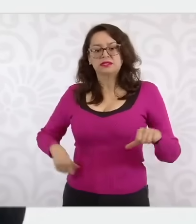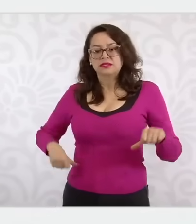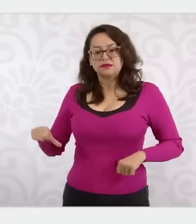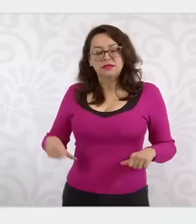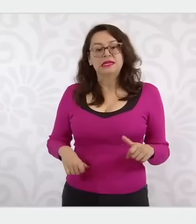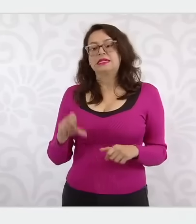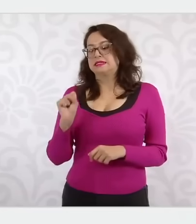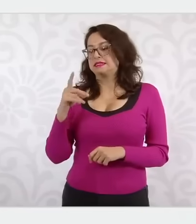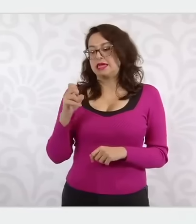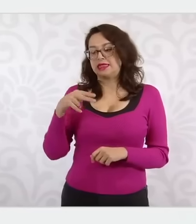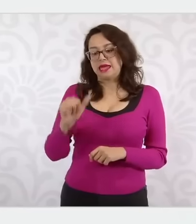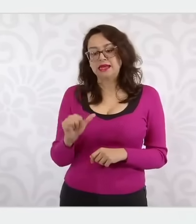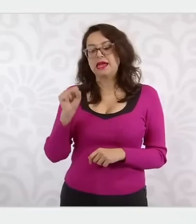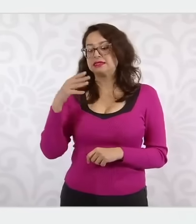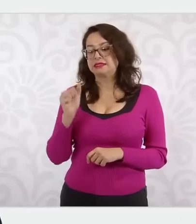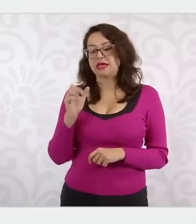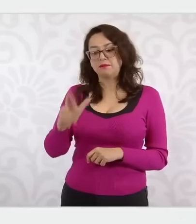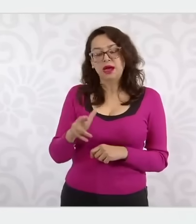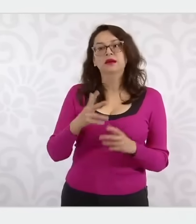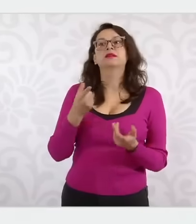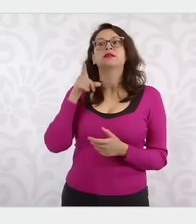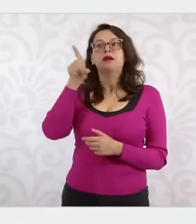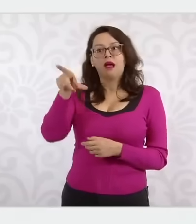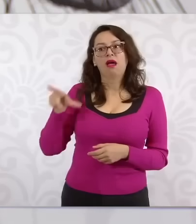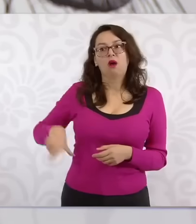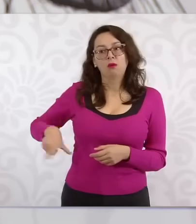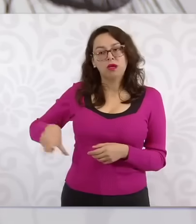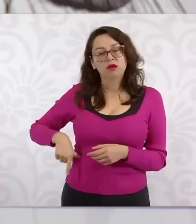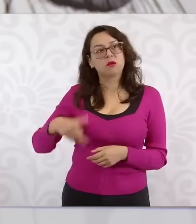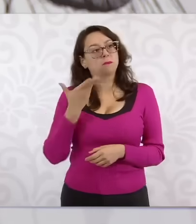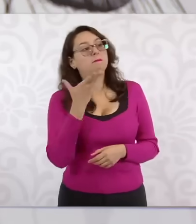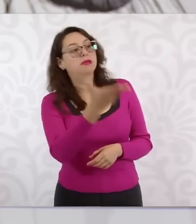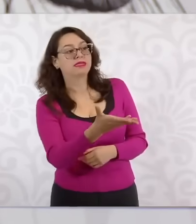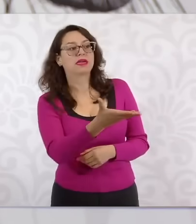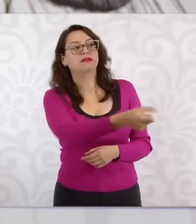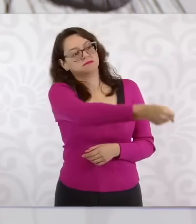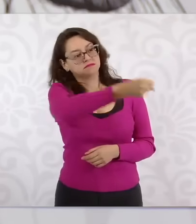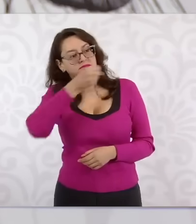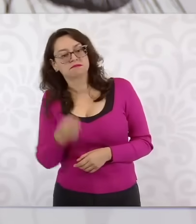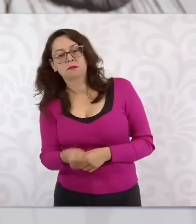son los secretarios de seguridad, a petición de los gobernadores. En algunos casos, incluso las